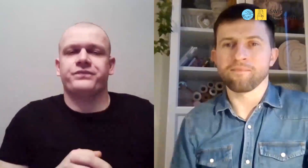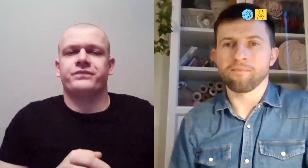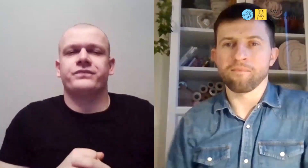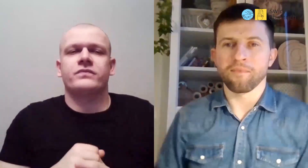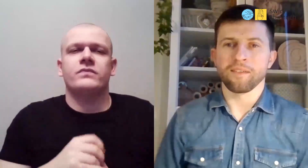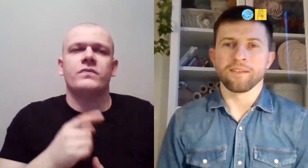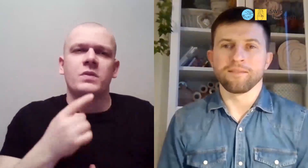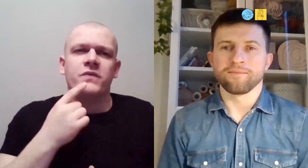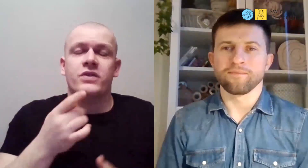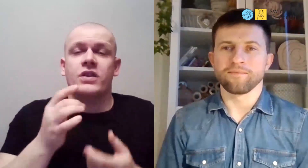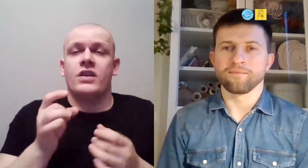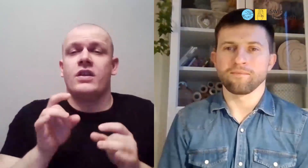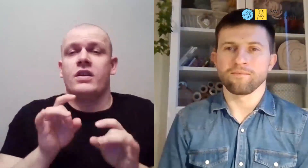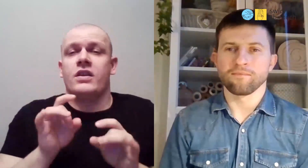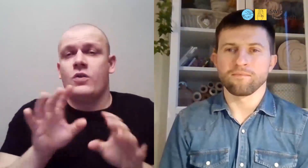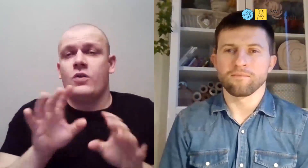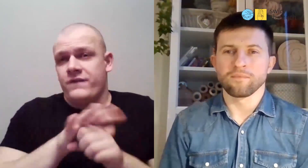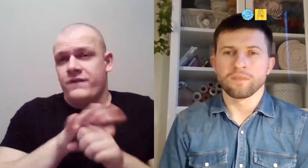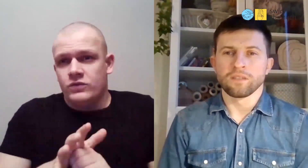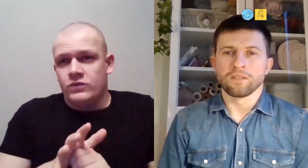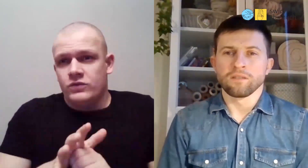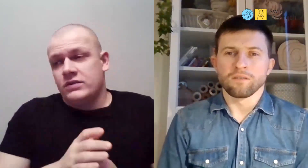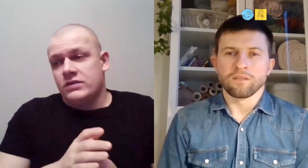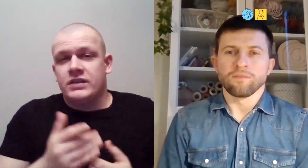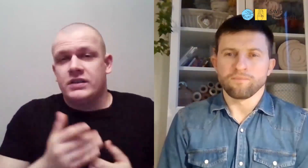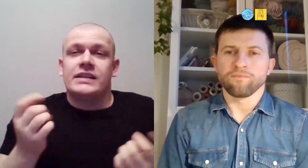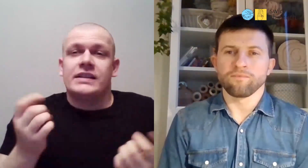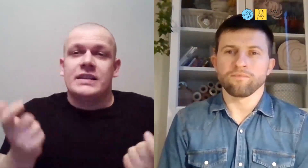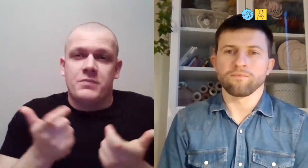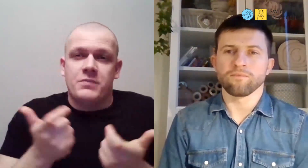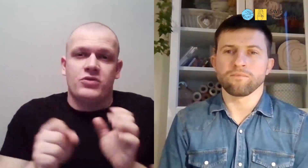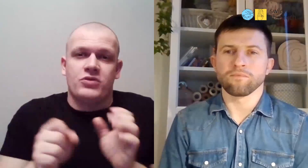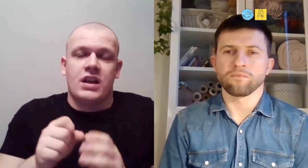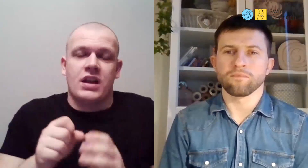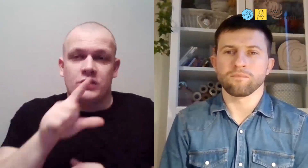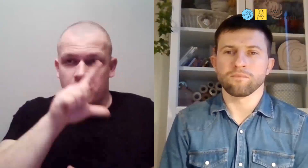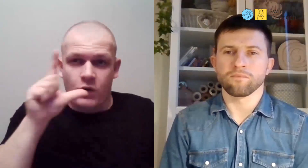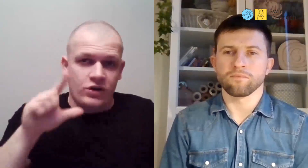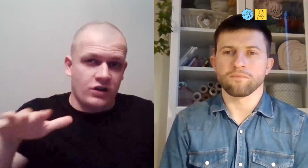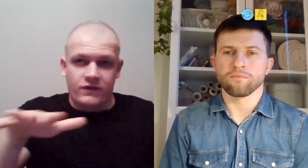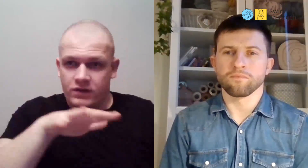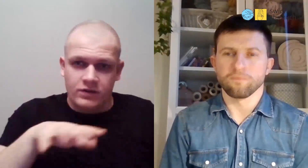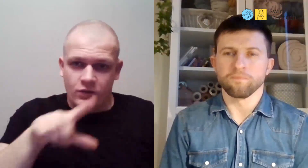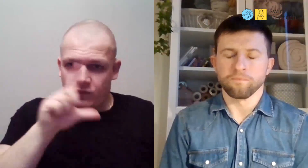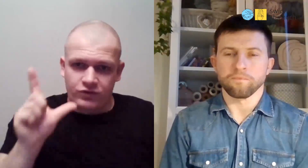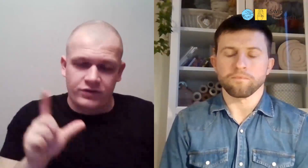Mogę powiedzieć, że koronawirus jest niebezpieczny dla społeczeństwa,